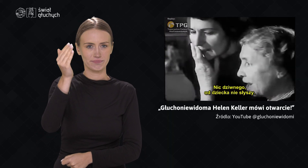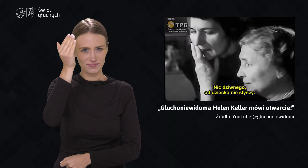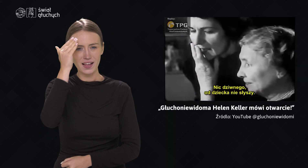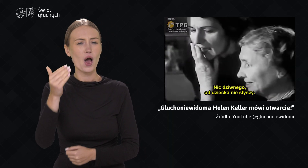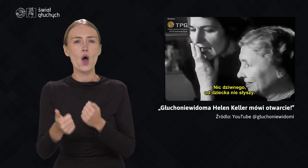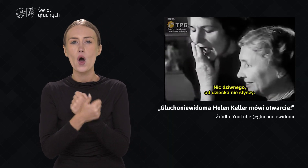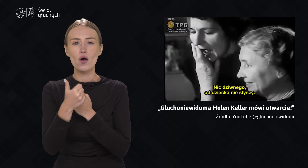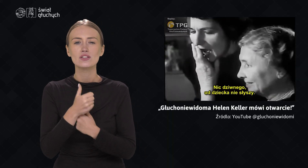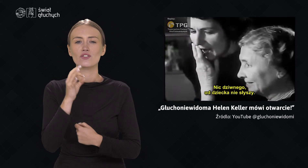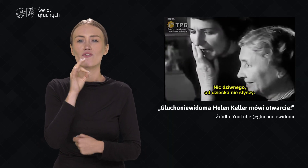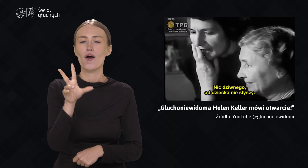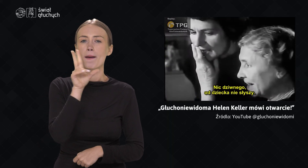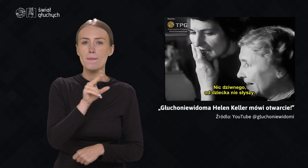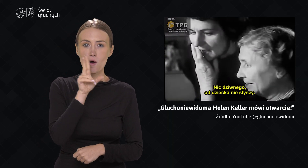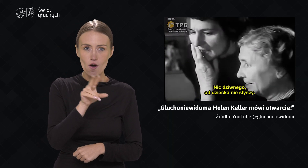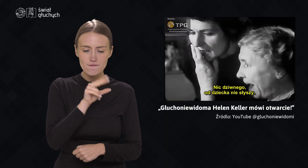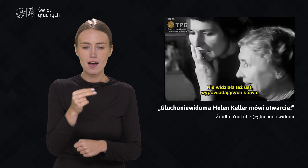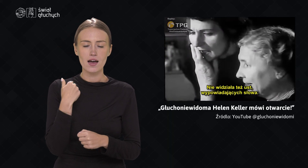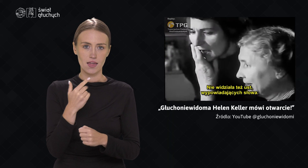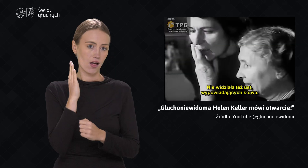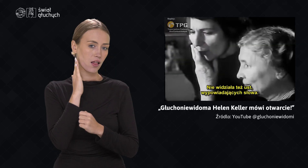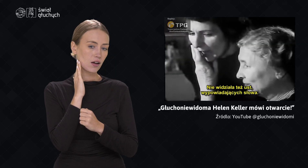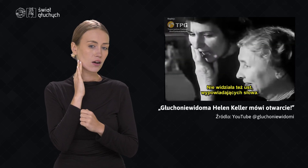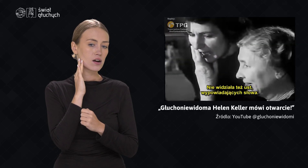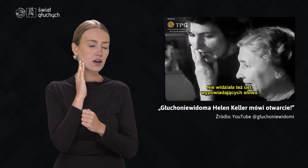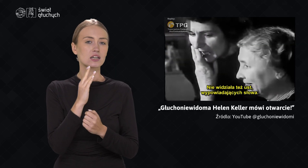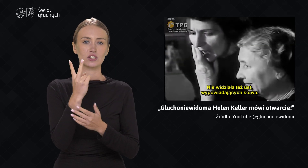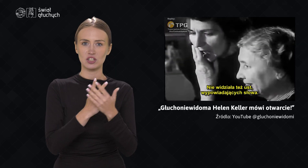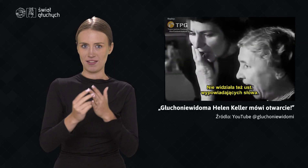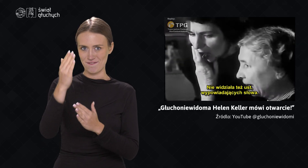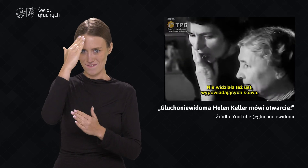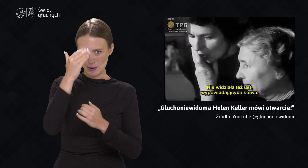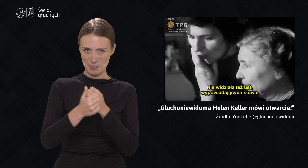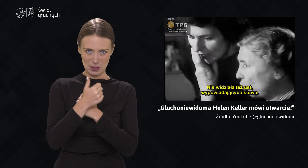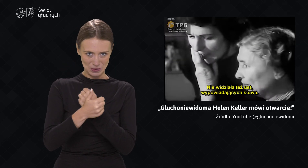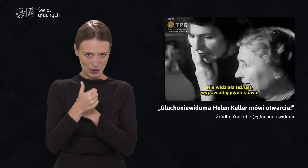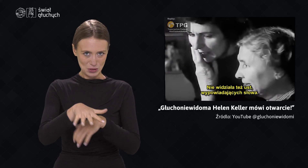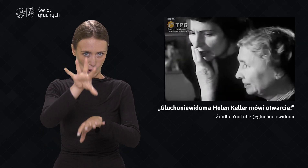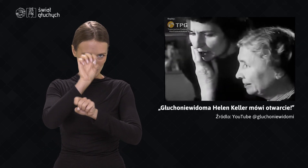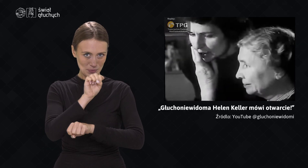polegającą na dotykowym czytaniu mowy ust.